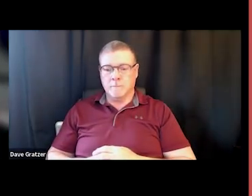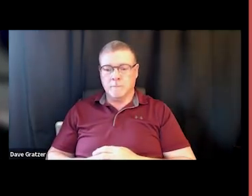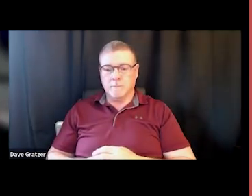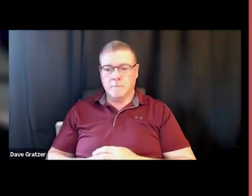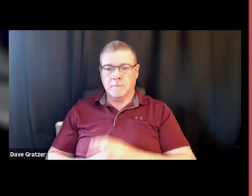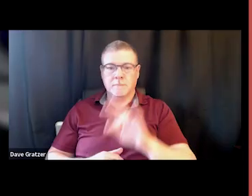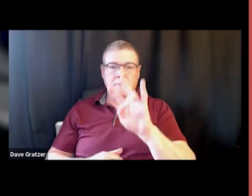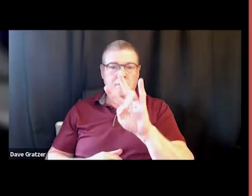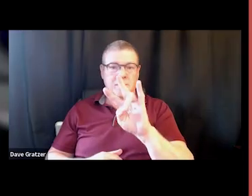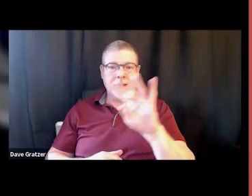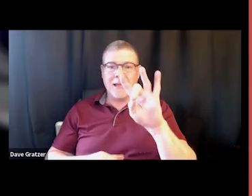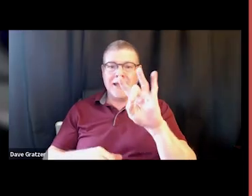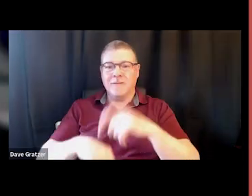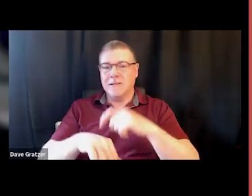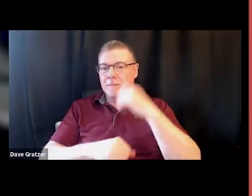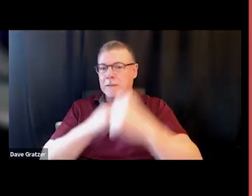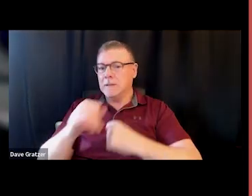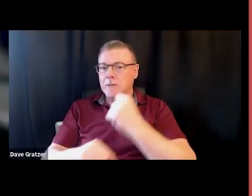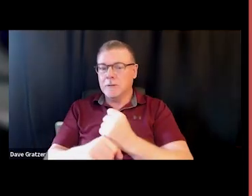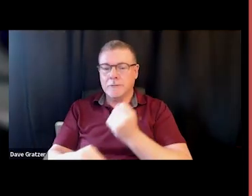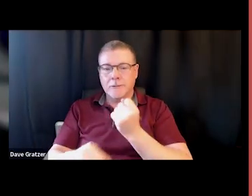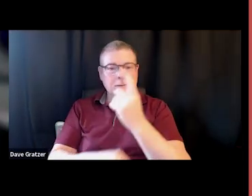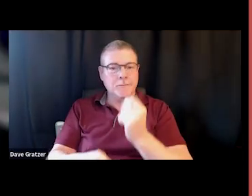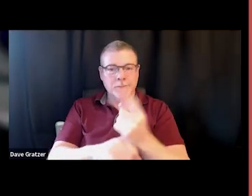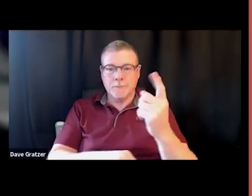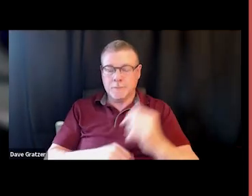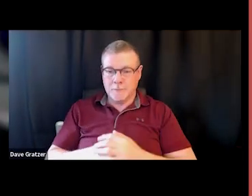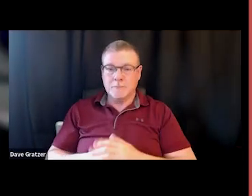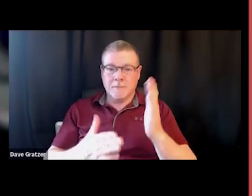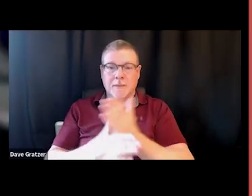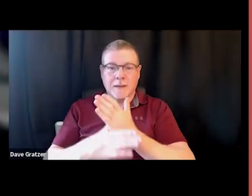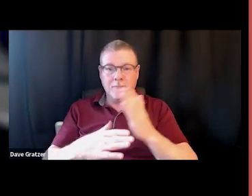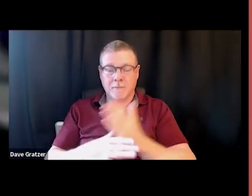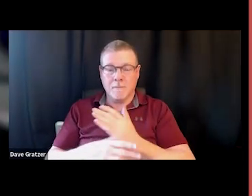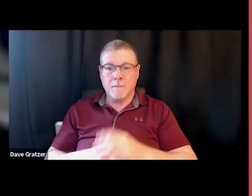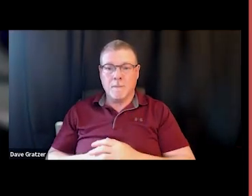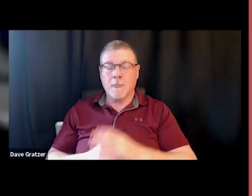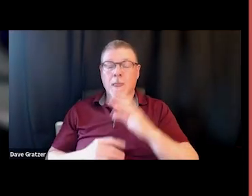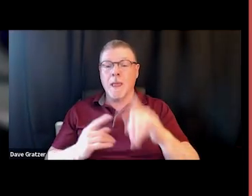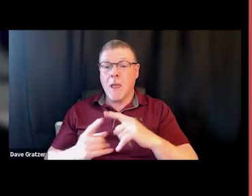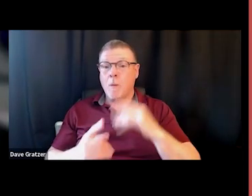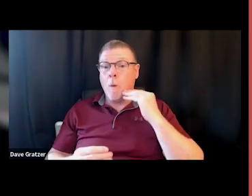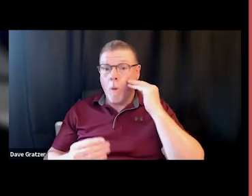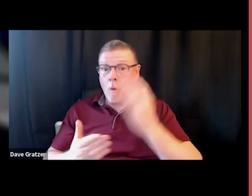[Richard] Siete u ocho veces al año en promedio. Y cuando estaba sin hogar, aumentó.